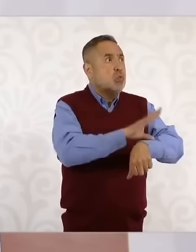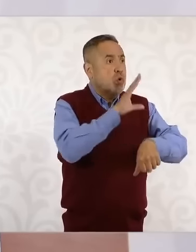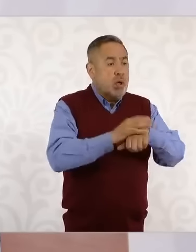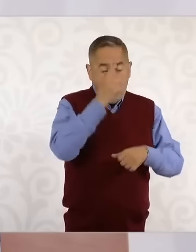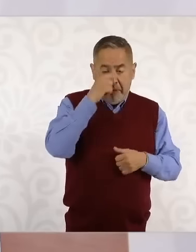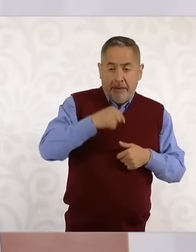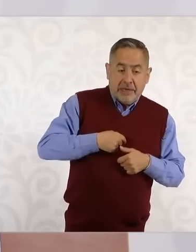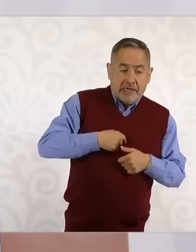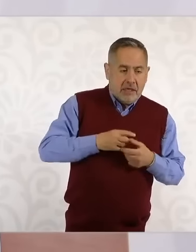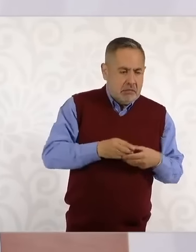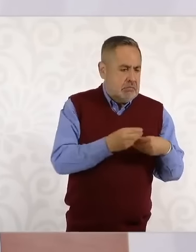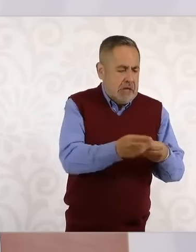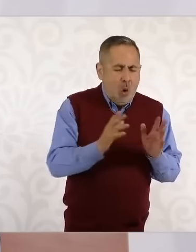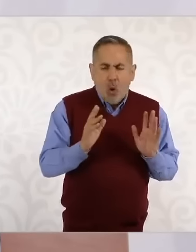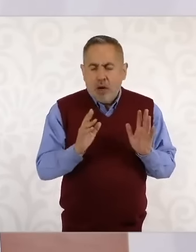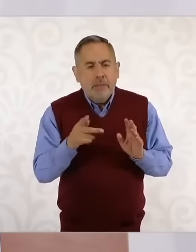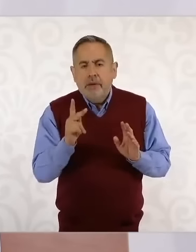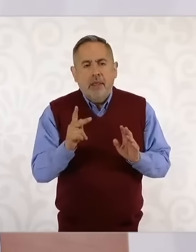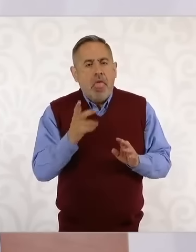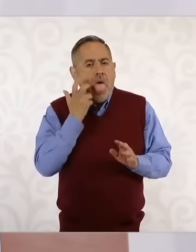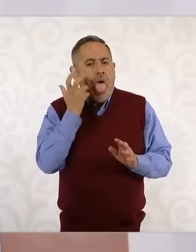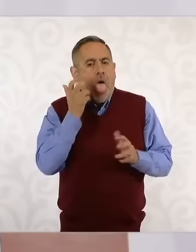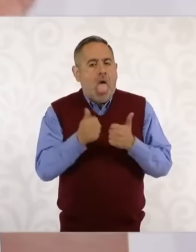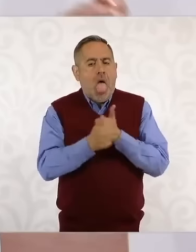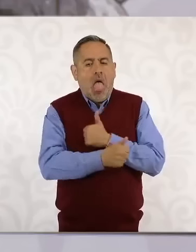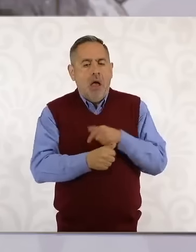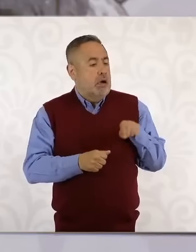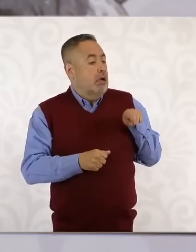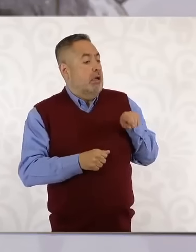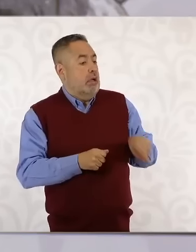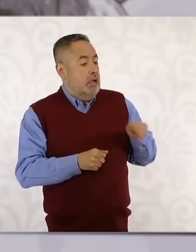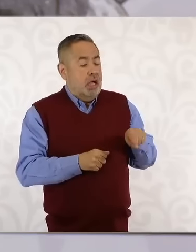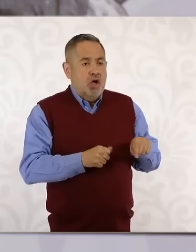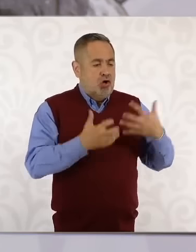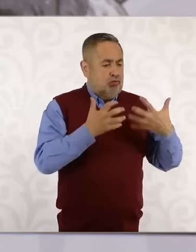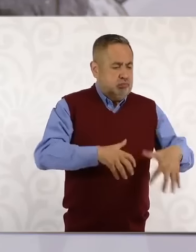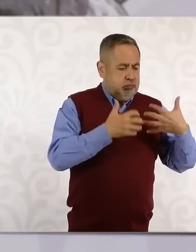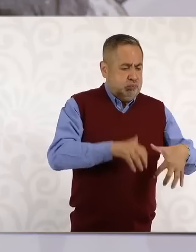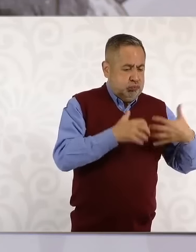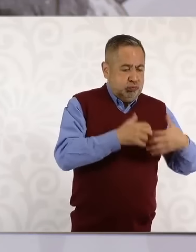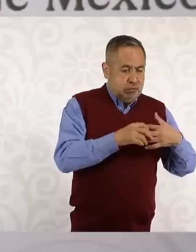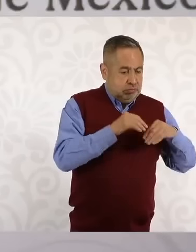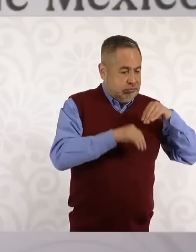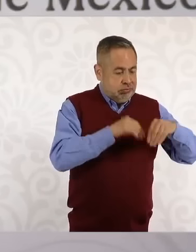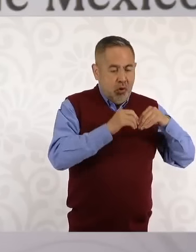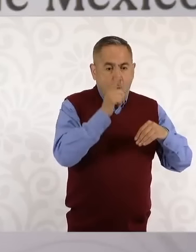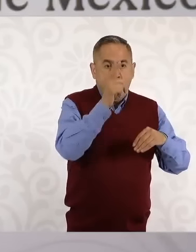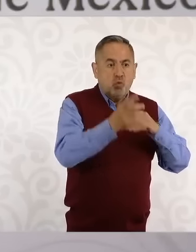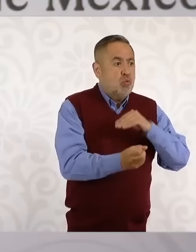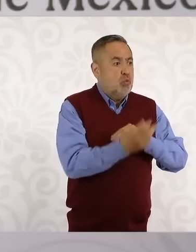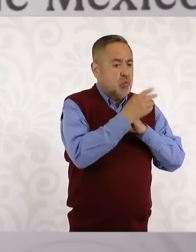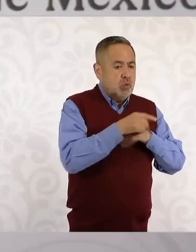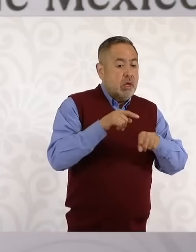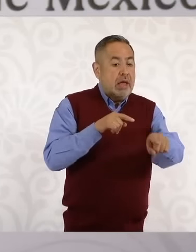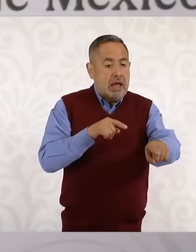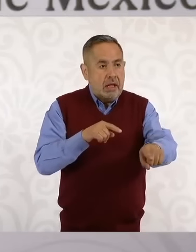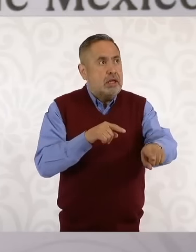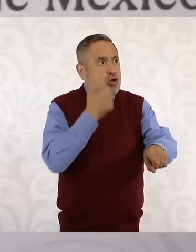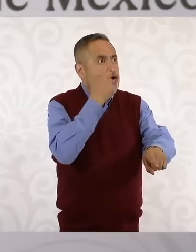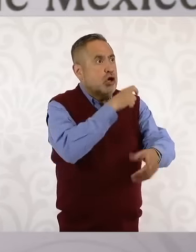un esquema en donde alguien generaba, alguien compraba fuera de lo que decía la Constitución